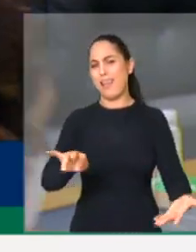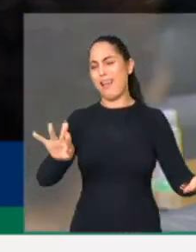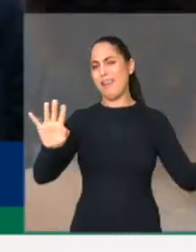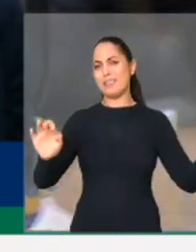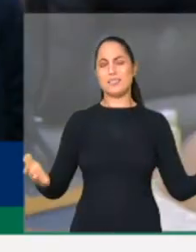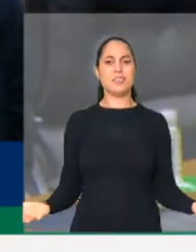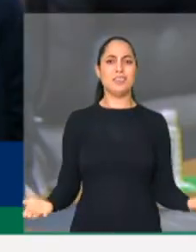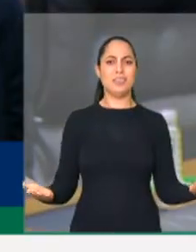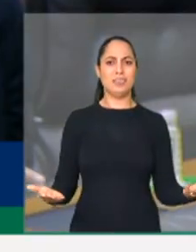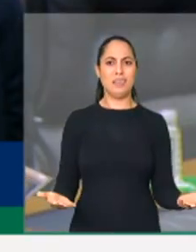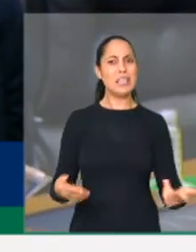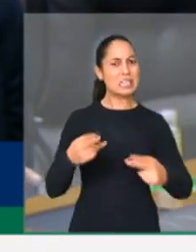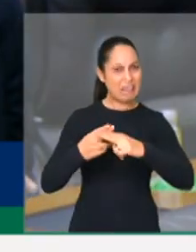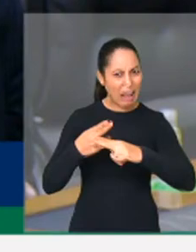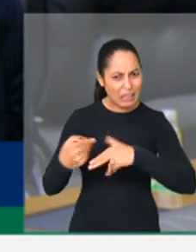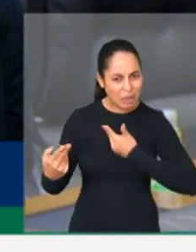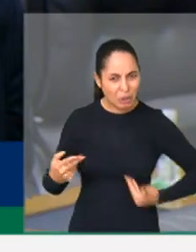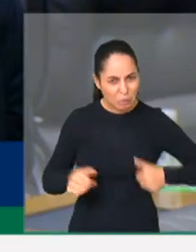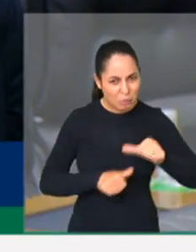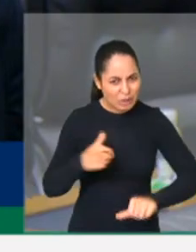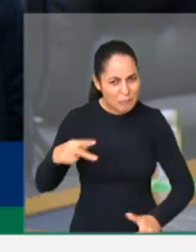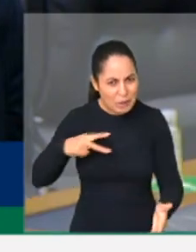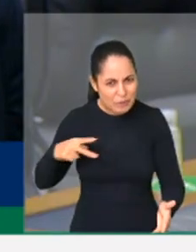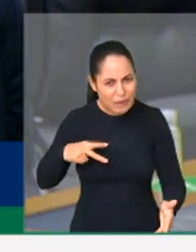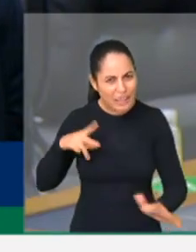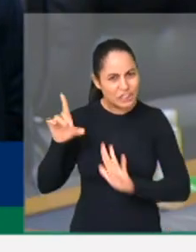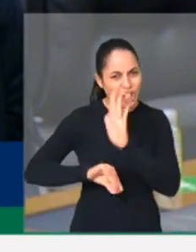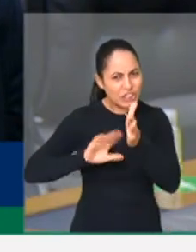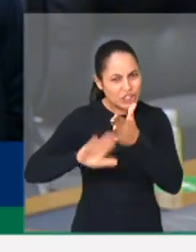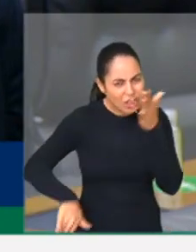FEDERAL DO NOSSO BRASIL. -- [PRESIDENTE]: TEMPO DE LIDERANÇA, DEPUTADA TALÍ